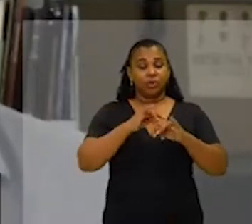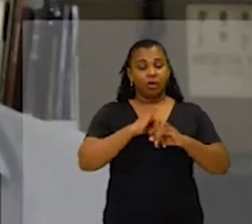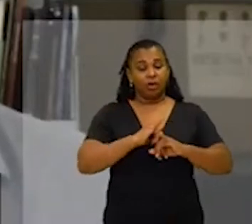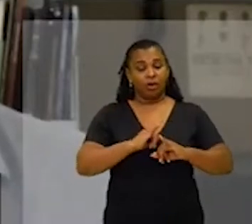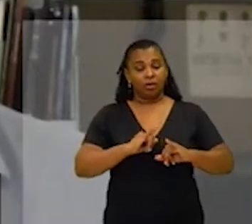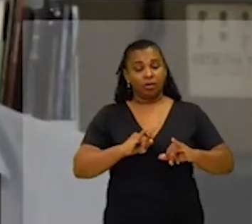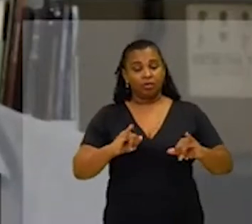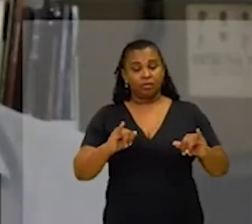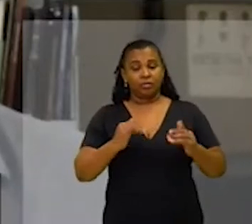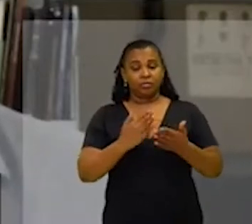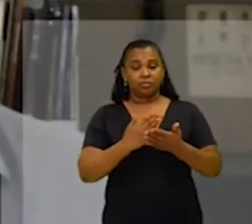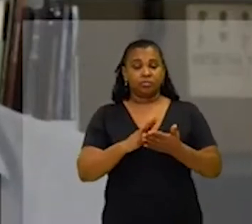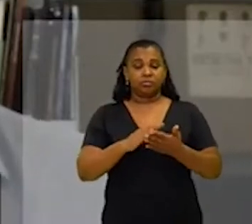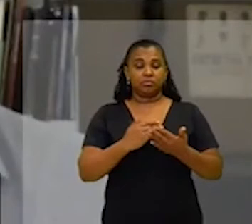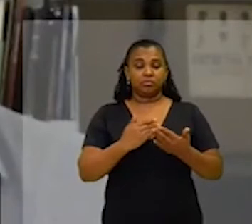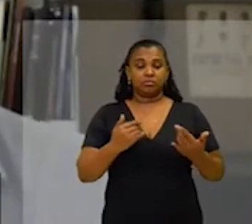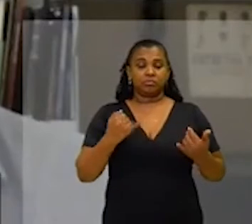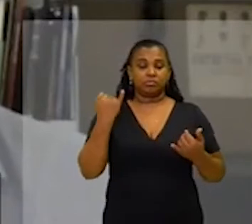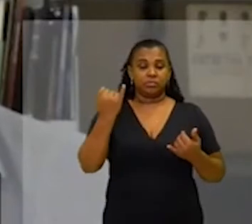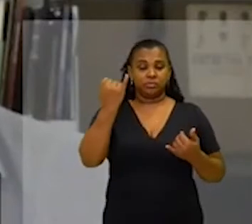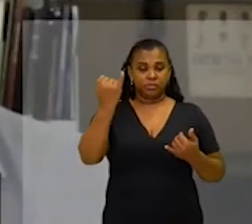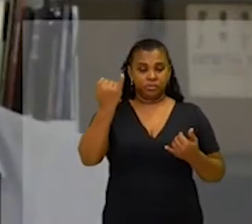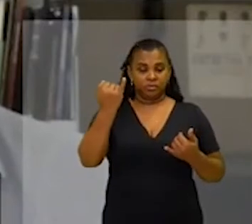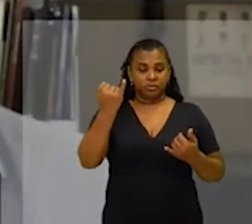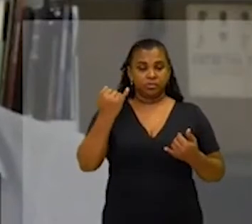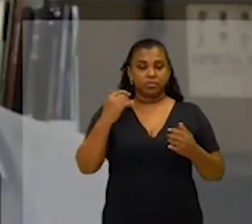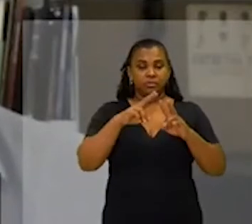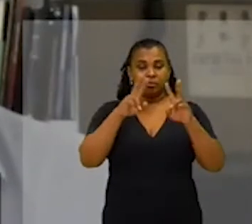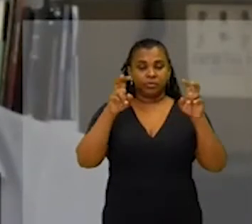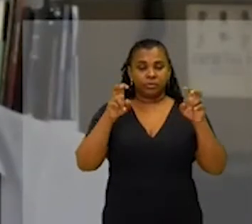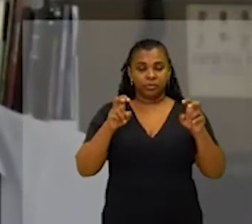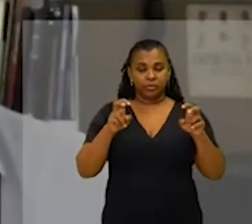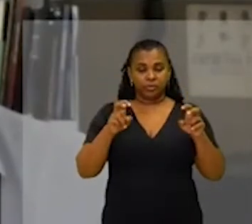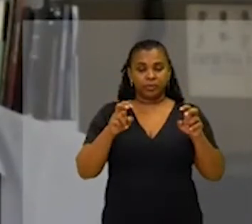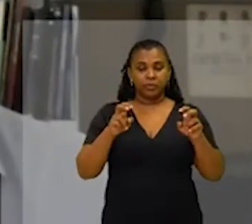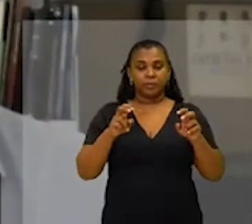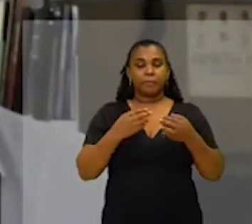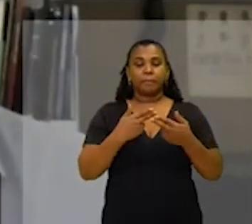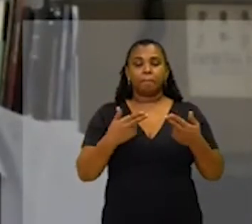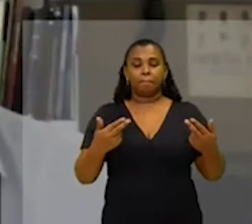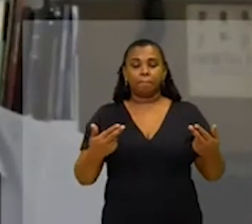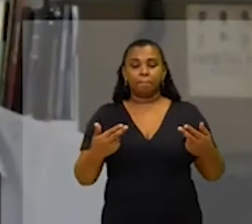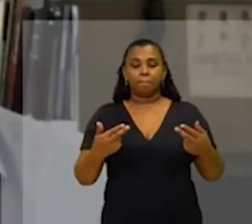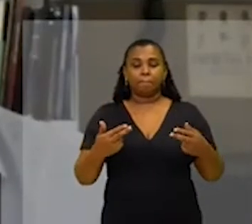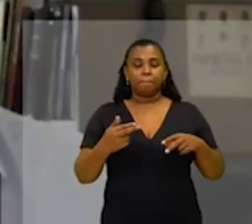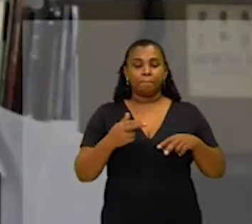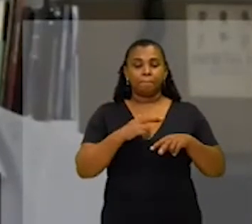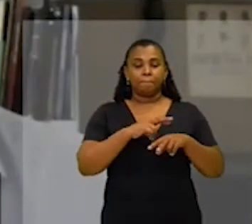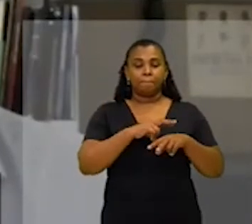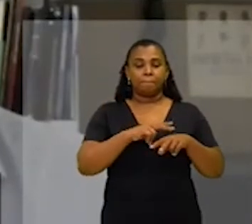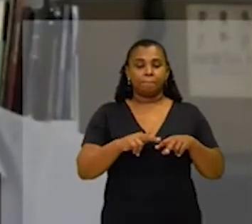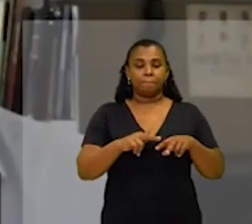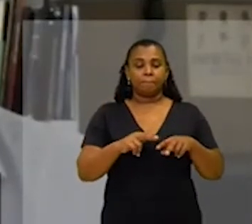suas condições de aquele identificação dentro desse dessa dimensão da Democracia direitos